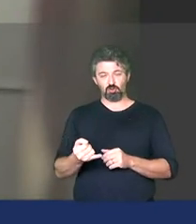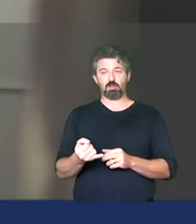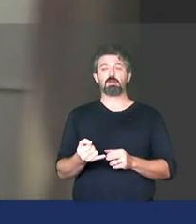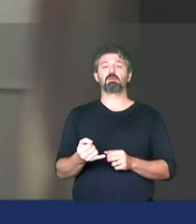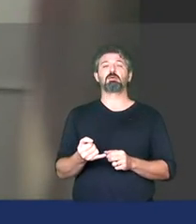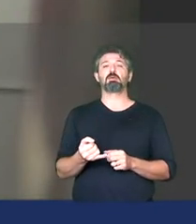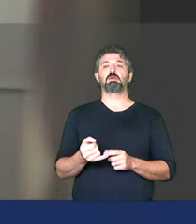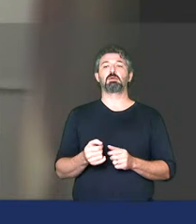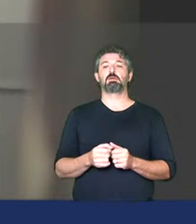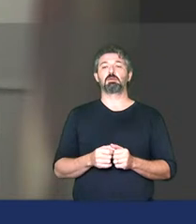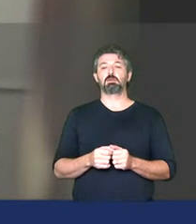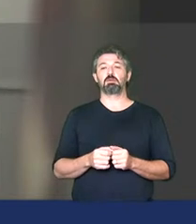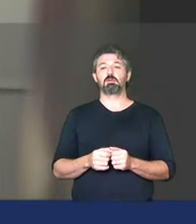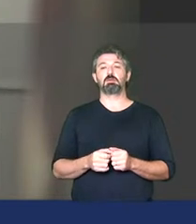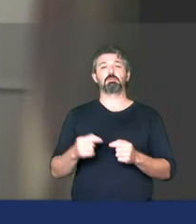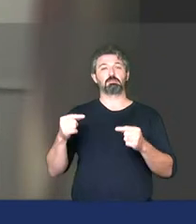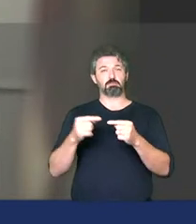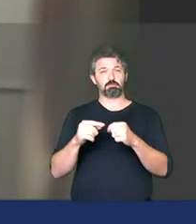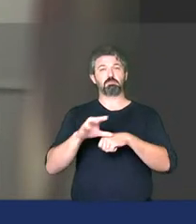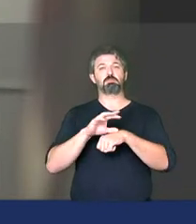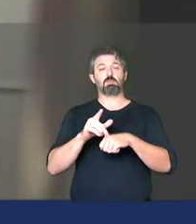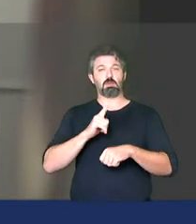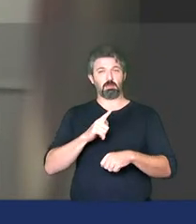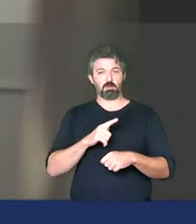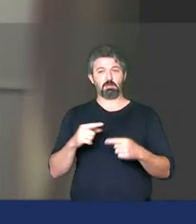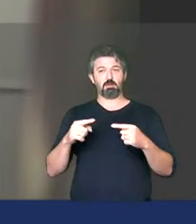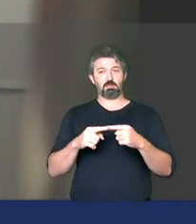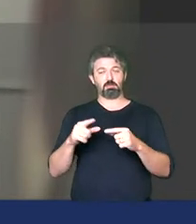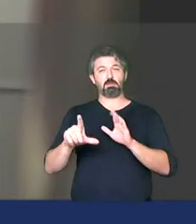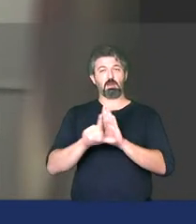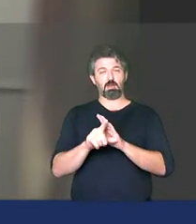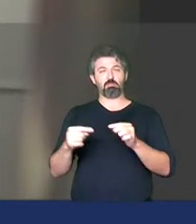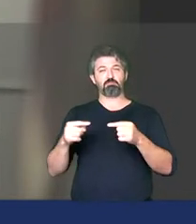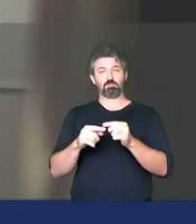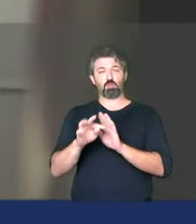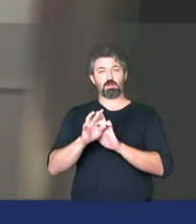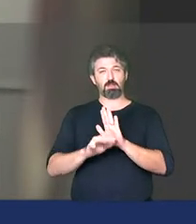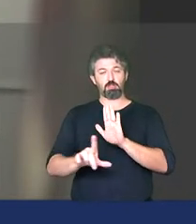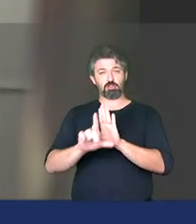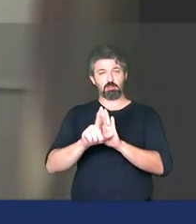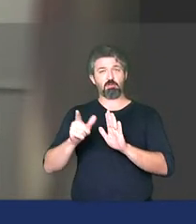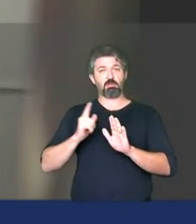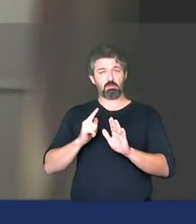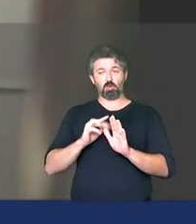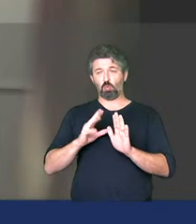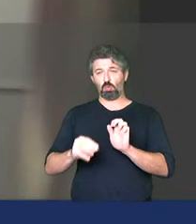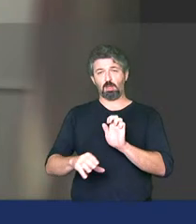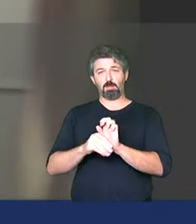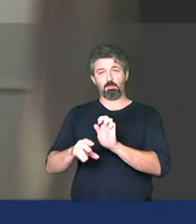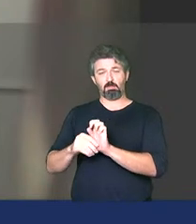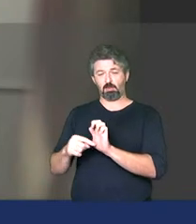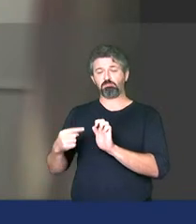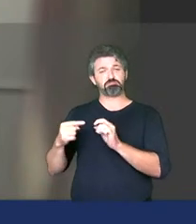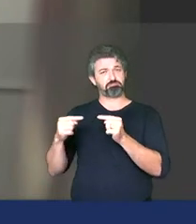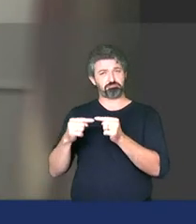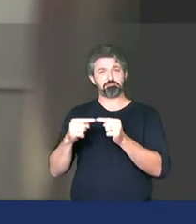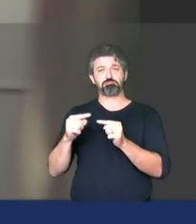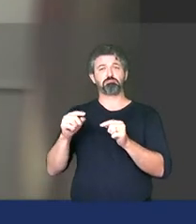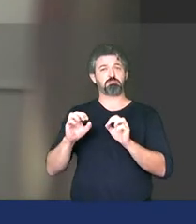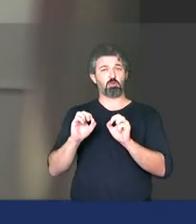VOTAMOS PELA REJEIÇÃO DAS DUAS EMENDAS, A COMISSÃO DE CONSTITUIÇÃO E JUSTIÇA PELA CONSTITUCIONALIDADE, JURIDICIDADE E BOA TÉCNICA